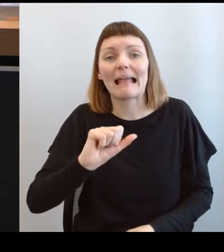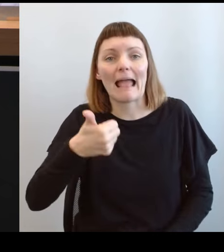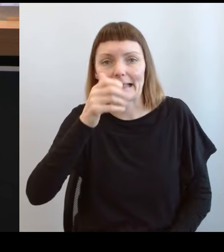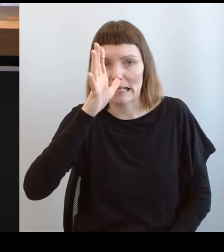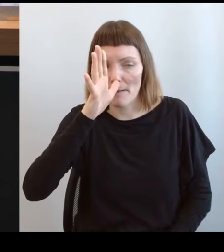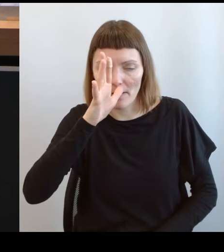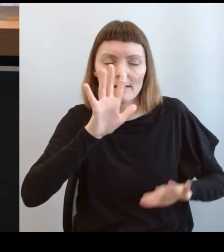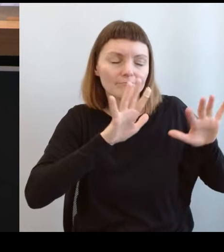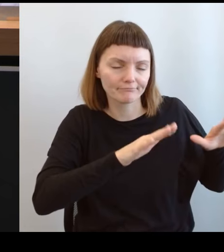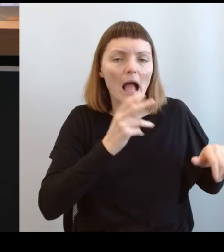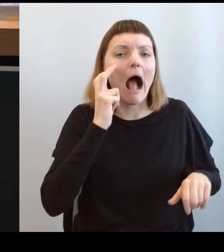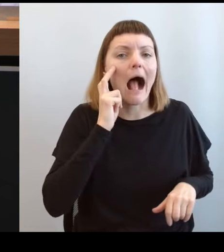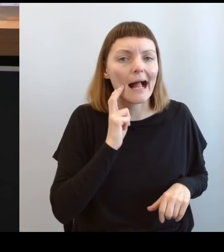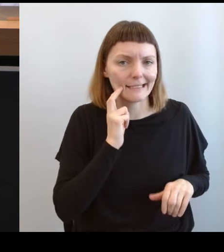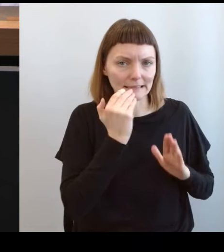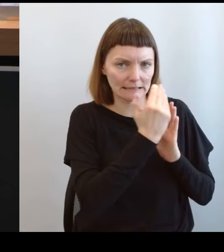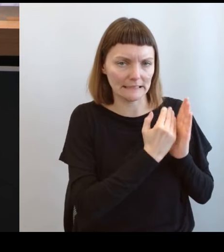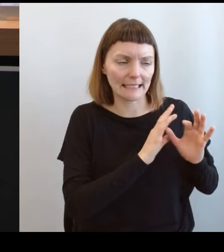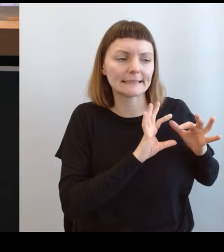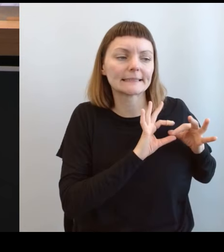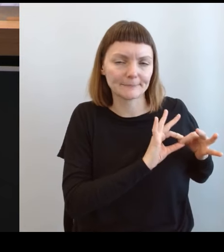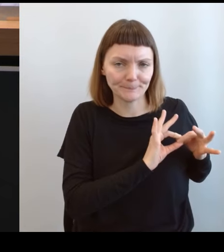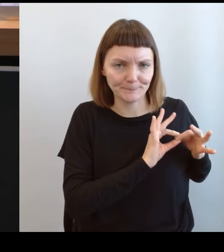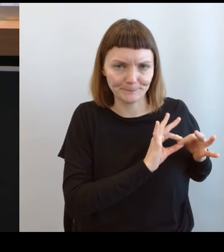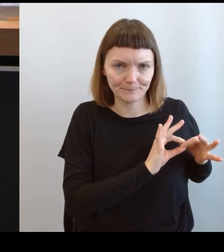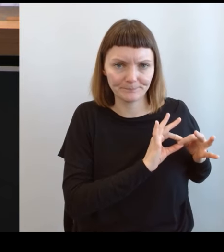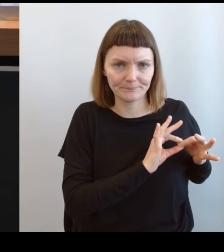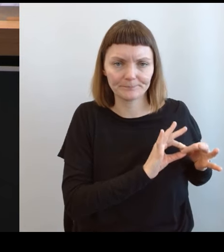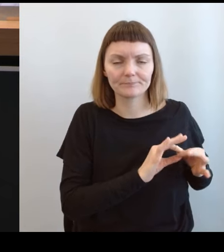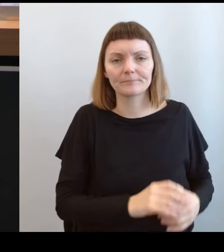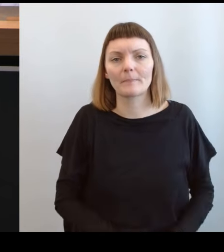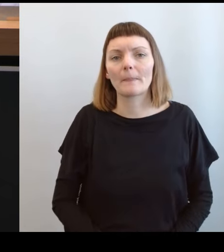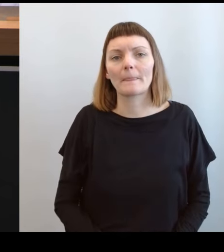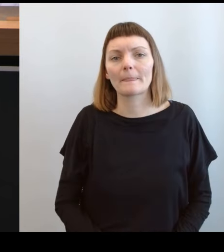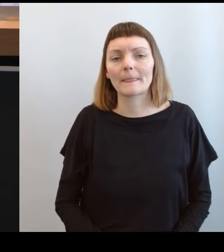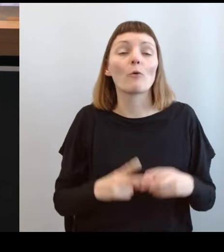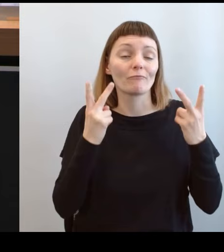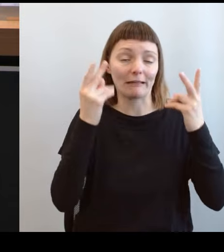Ist, glaube ich, auch noch mal ein wichtiger Punkt, wenn es um die Interessen auch der Hotel und Tourismusbranche